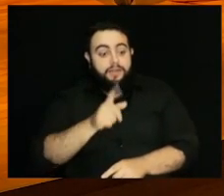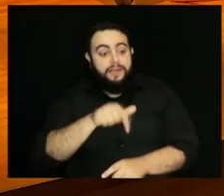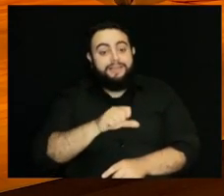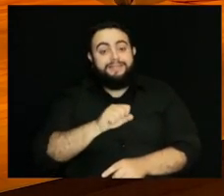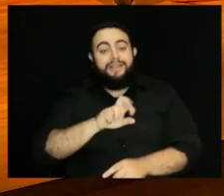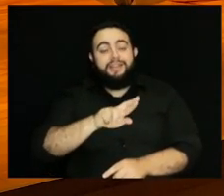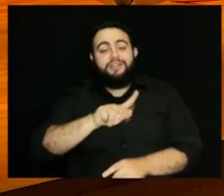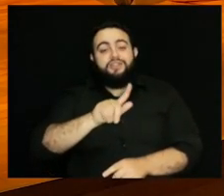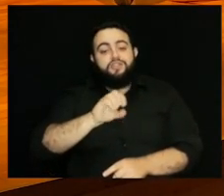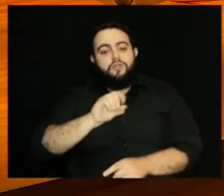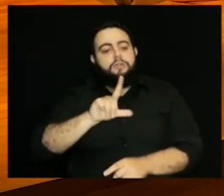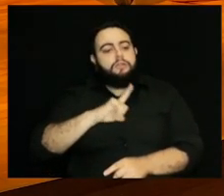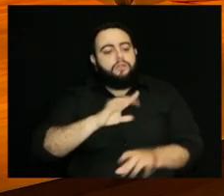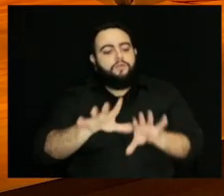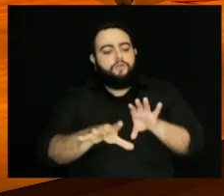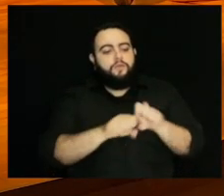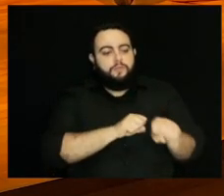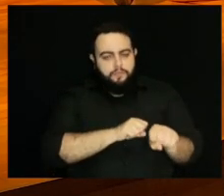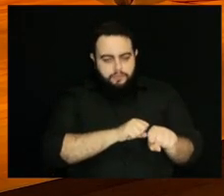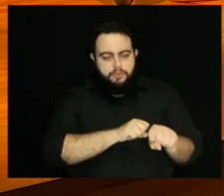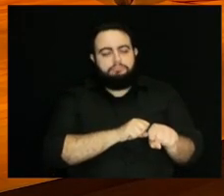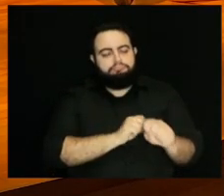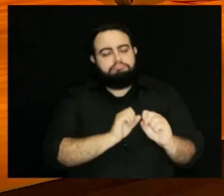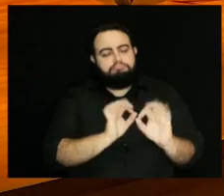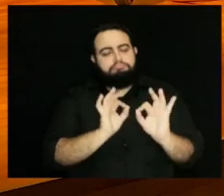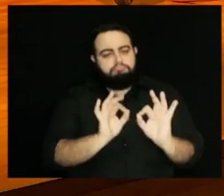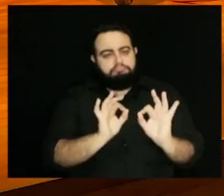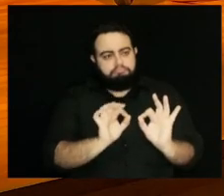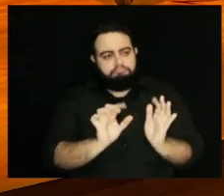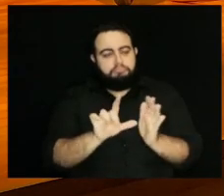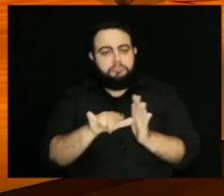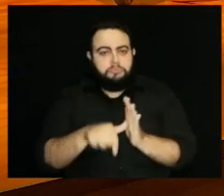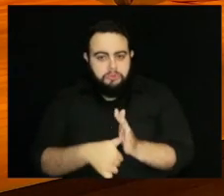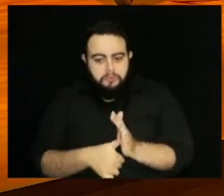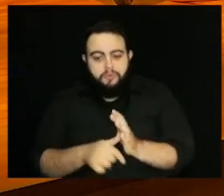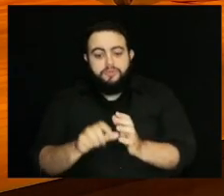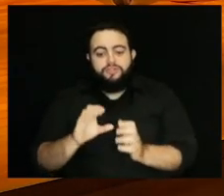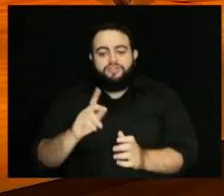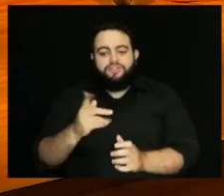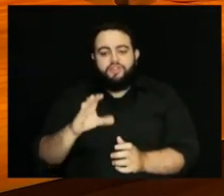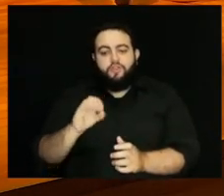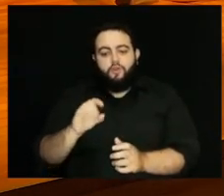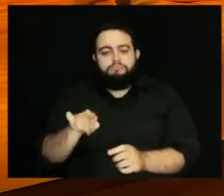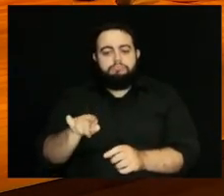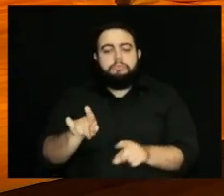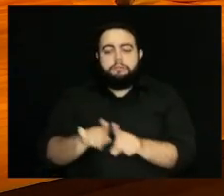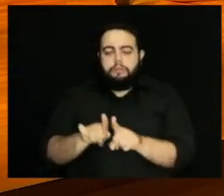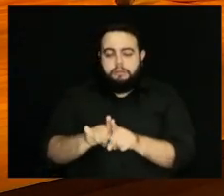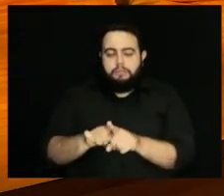tem uma formação, e que depois soube recentemente que o Chico também estudou música depois de uma